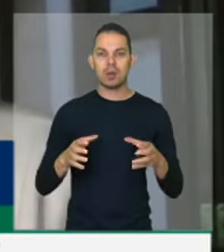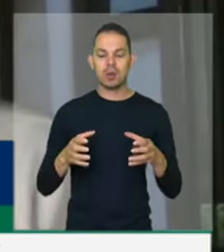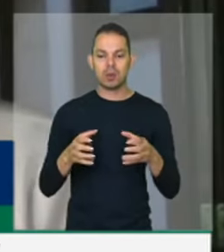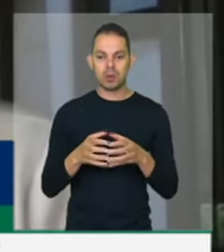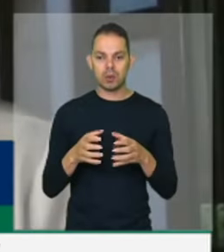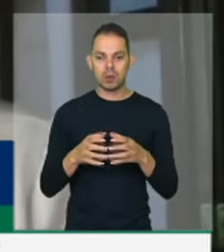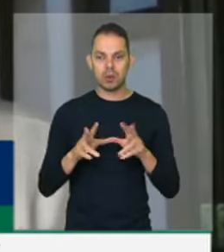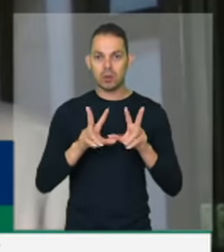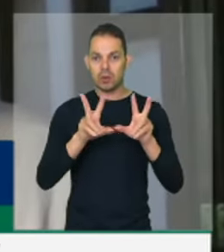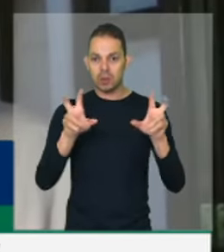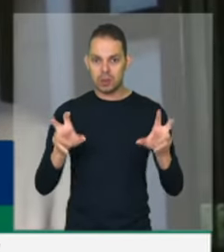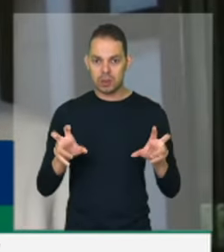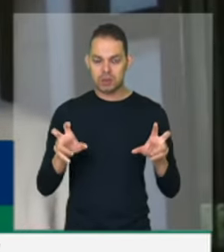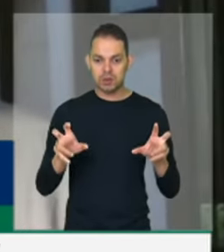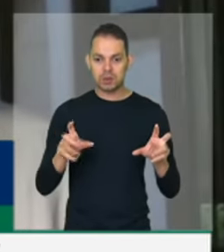ENQUANTO VOTA A MATÉRIA, DIZ,